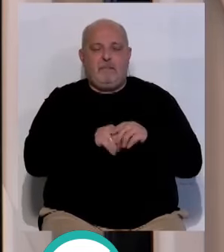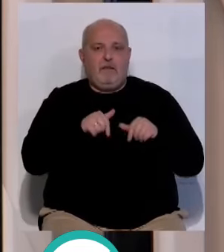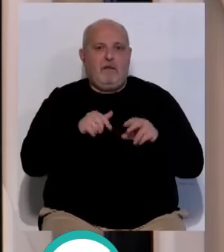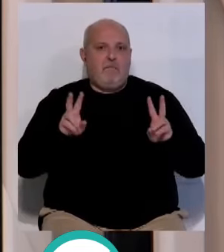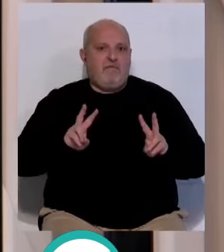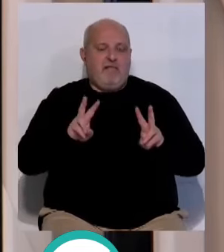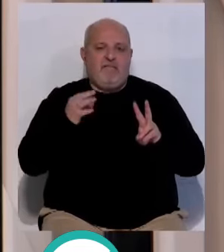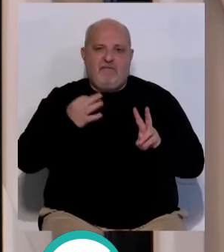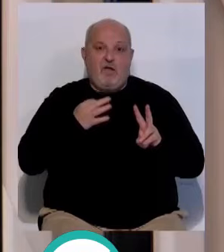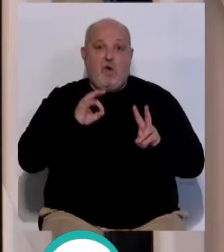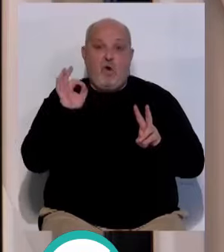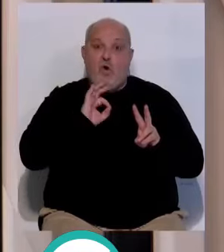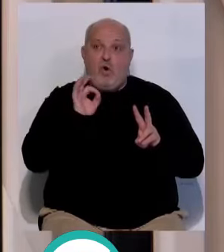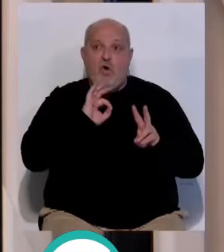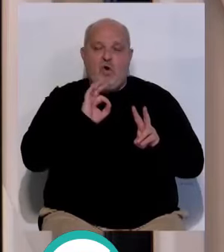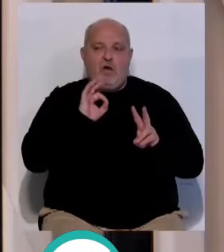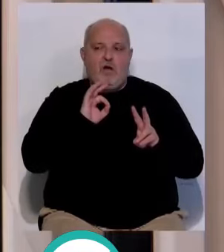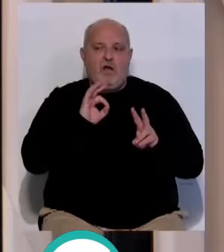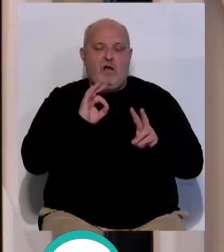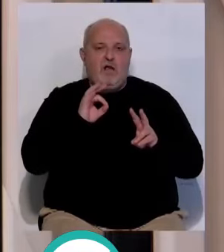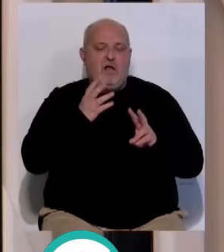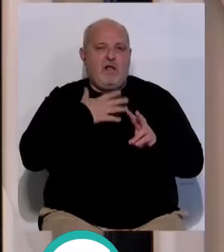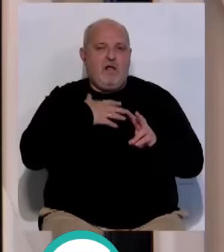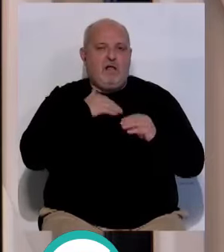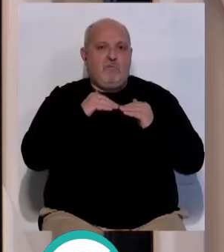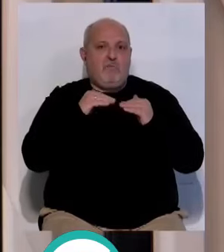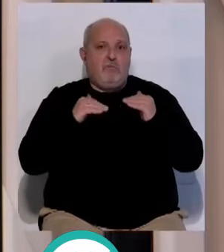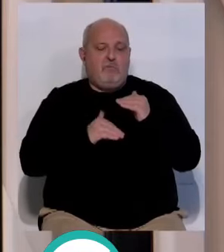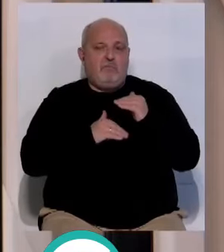ya o lo que parecía que era increíble que era caer a los puestos de descenso parecía que iba a ser